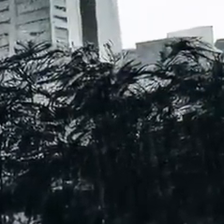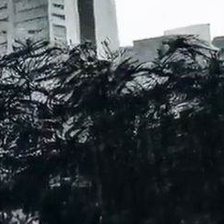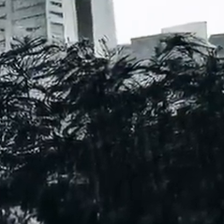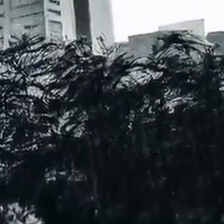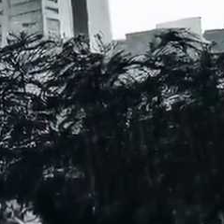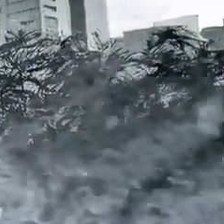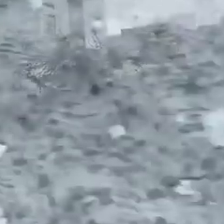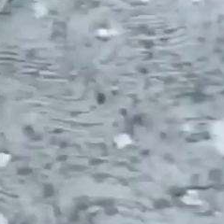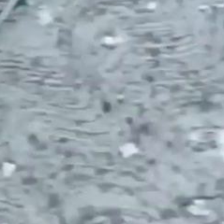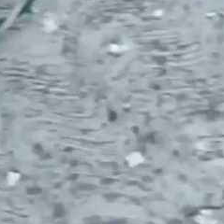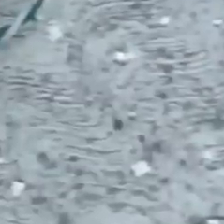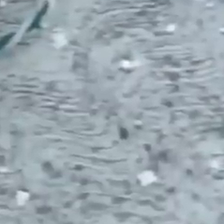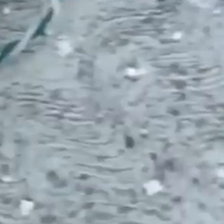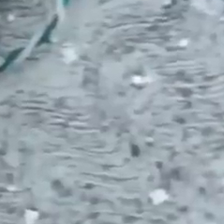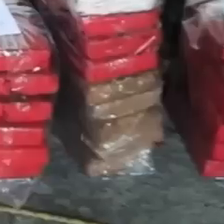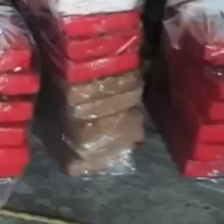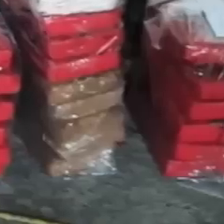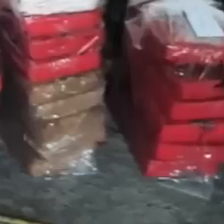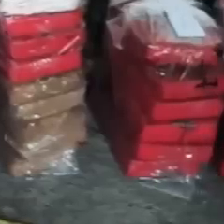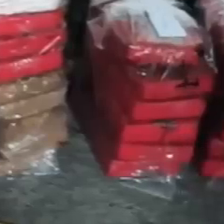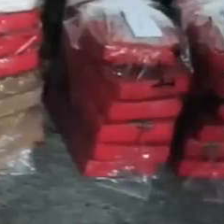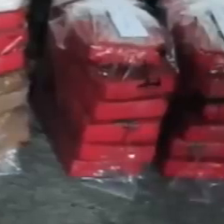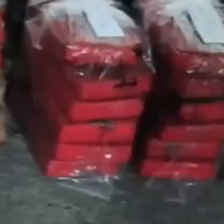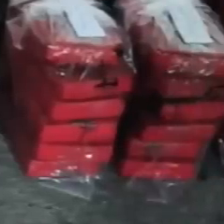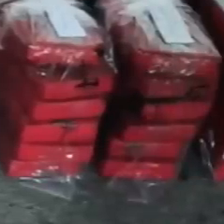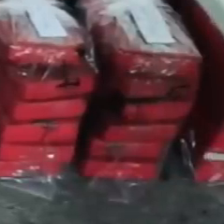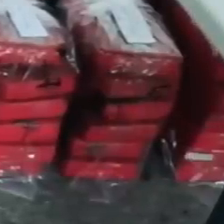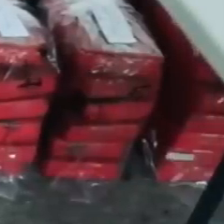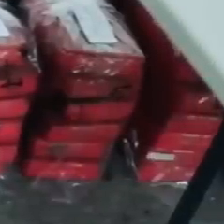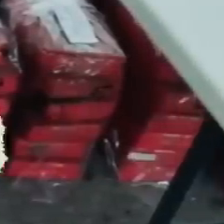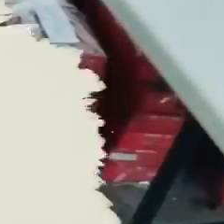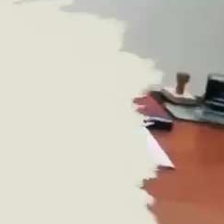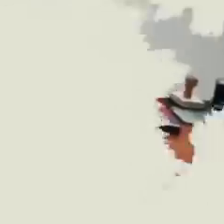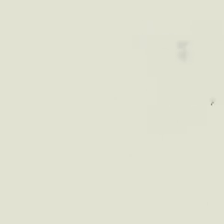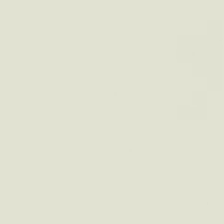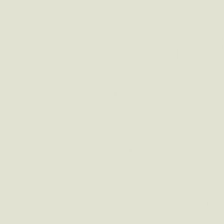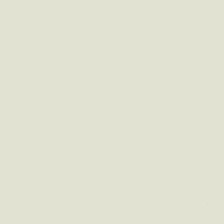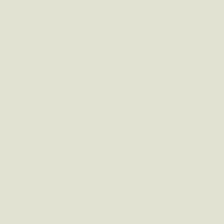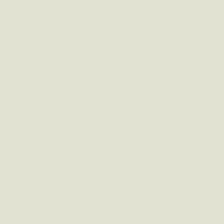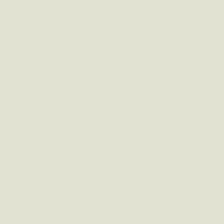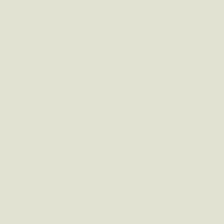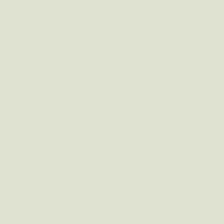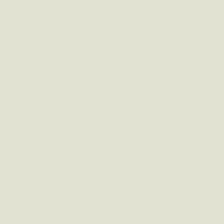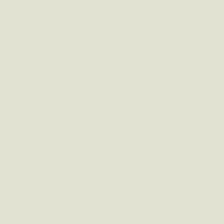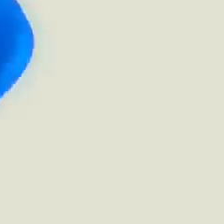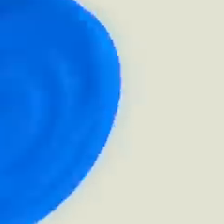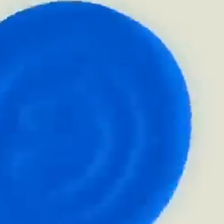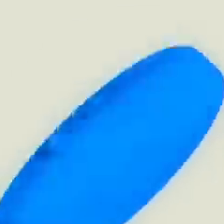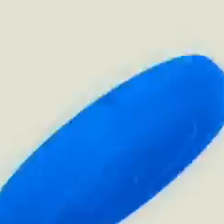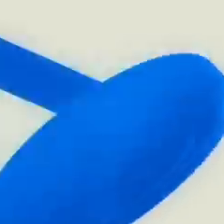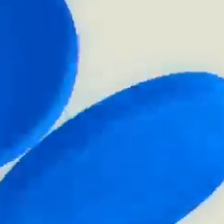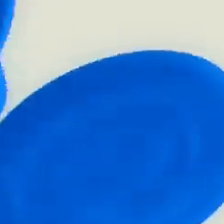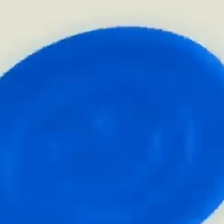del Monumento a la Revolución se incautaron 45,39 pastillas de fentanil que son 415,000